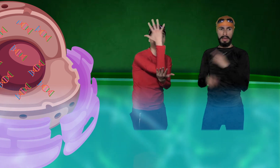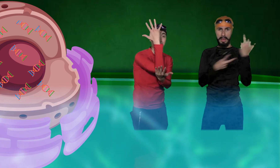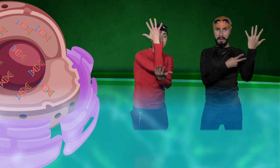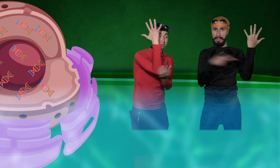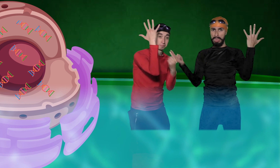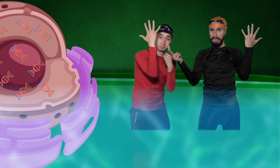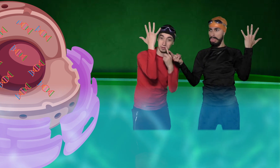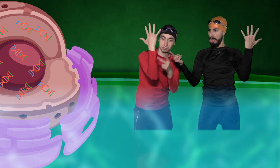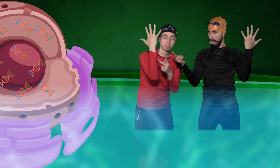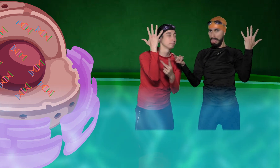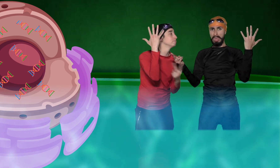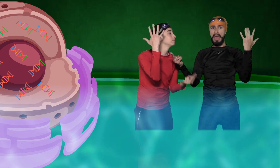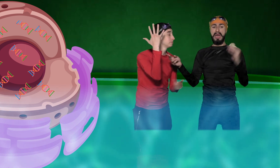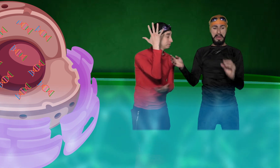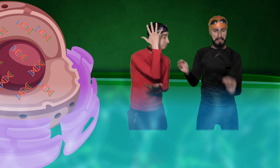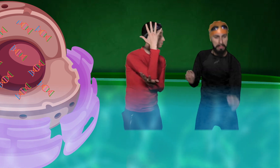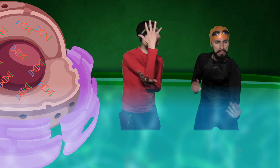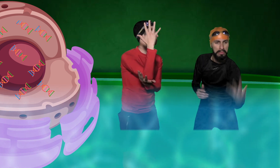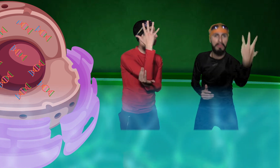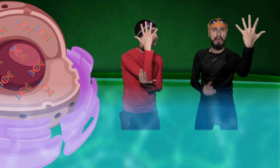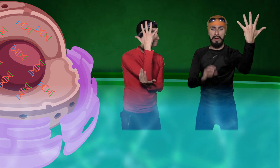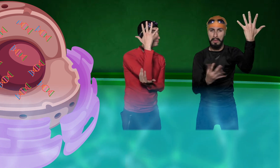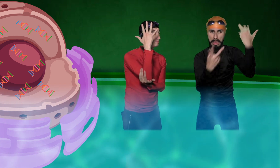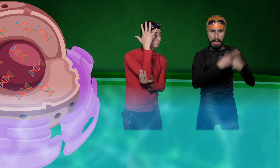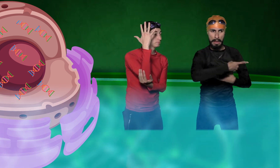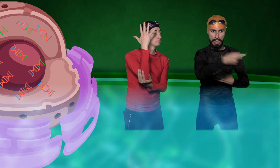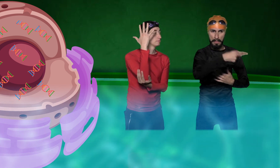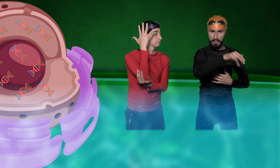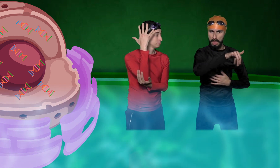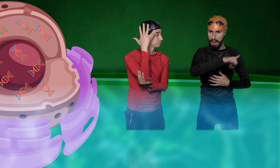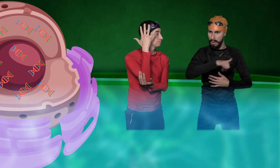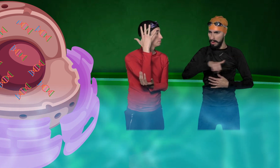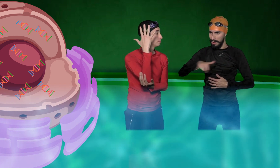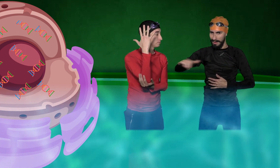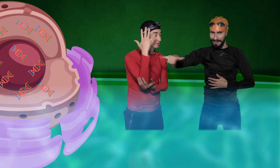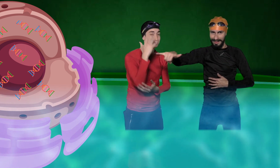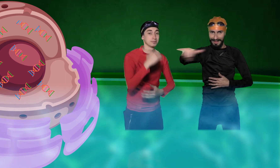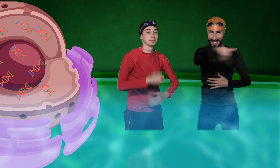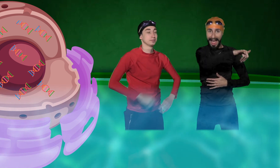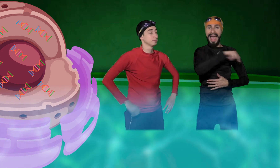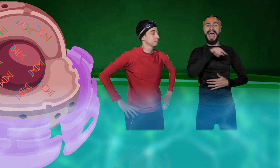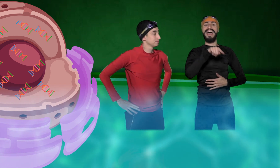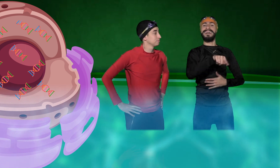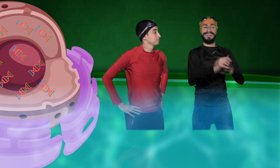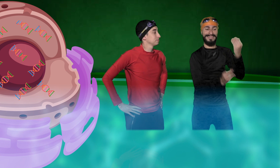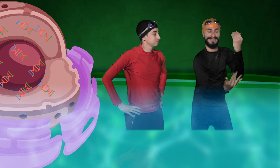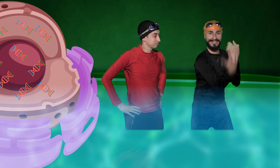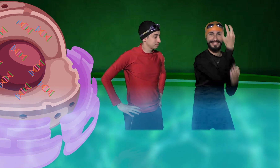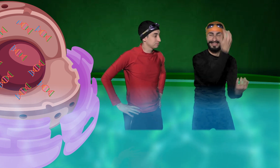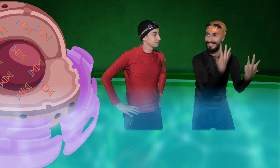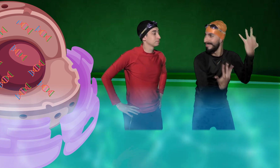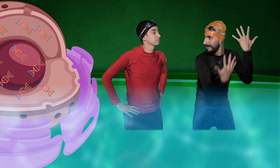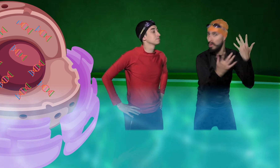Así es, esta planta que nace es de la misma clase de la primera planta, así se puede reproducir esta misma planta en muchas otras.